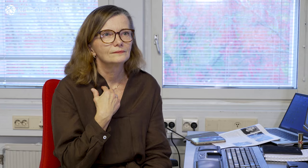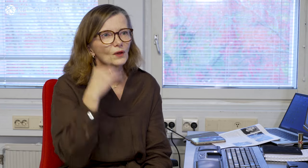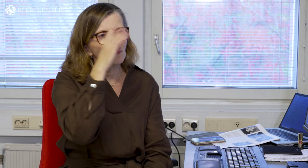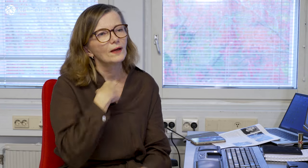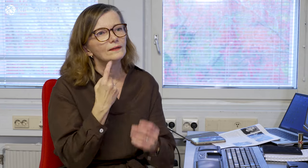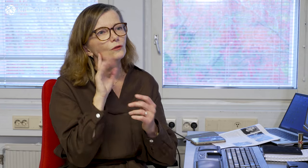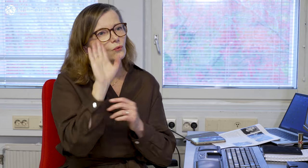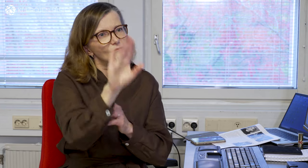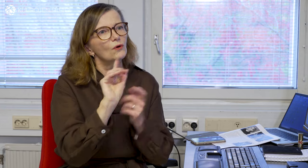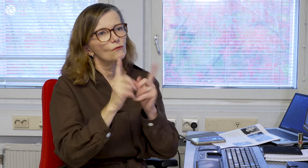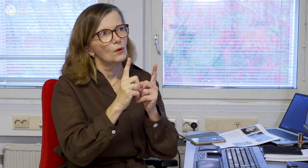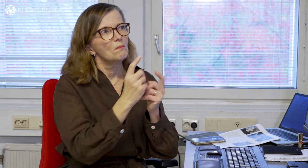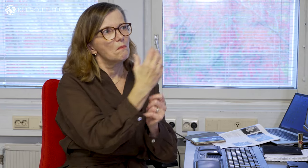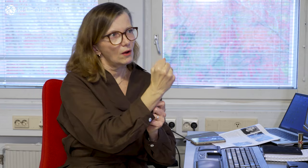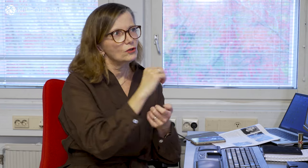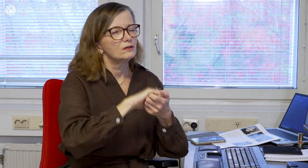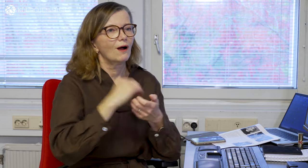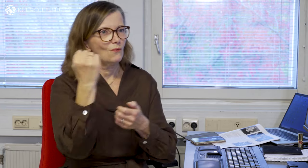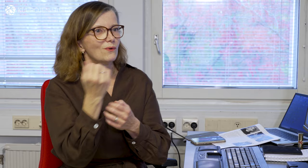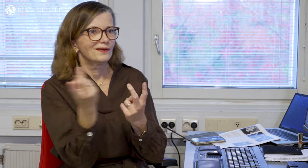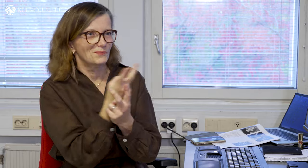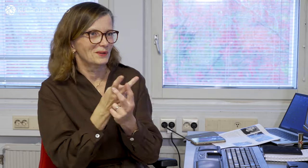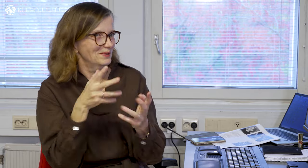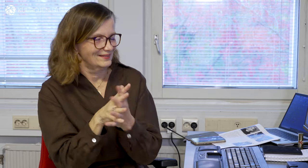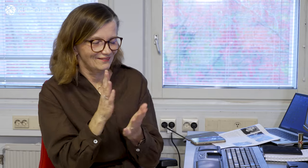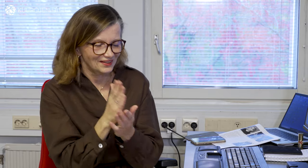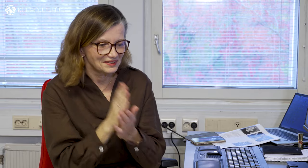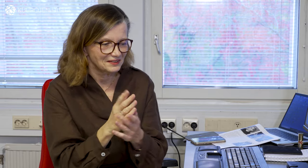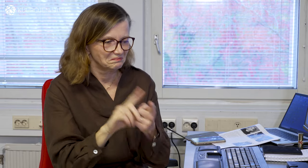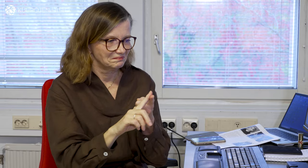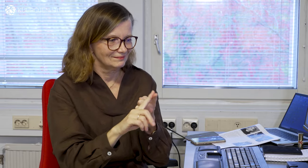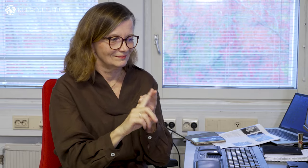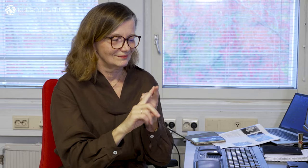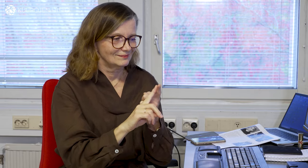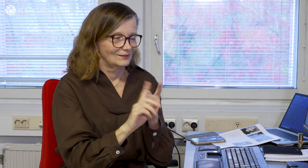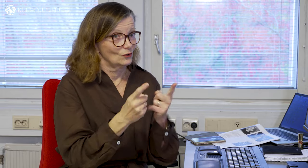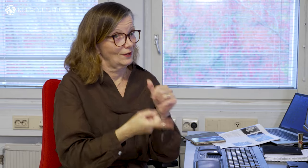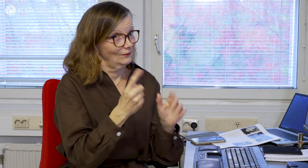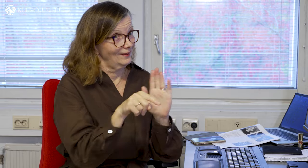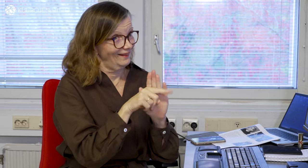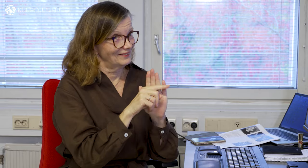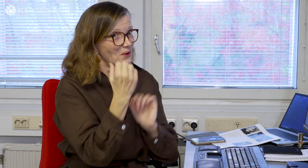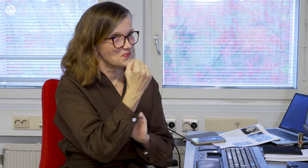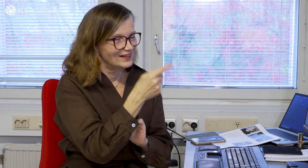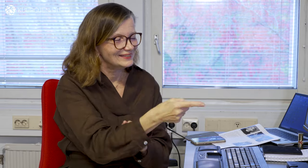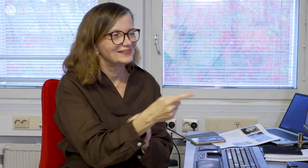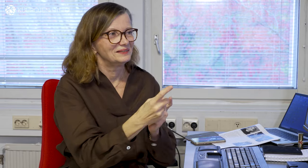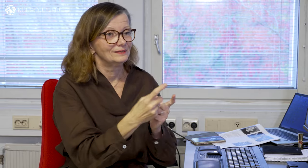On selvää, että tulevaisuuteen voi liittyä mahdollisuuksia ja uhkia. Kerron ensin uhkista.